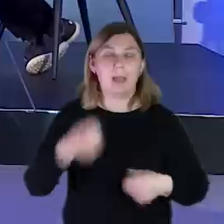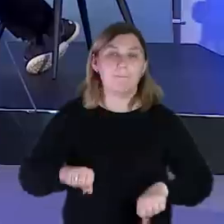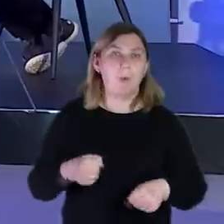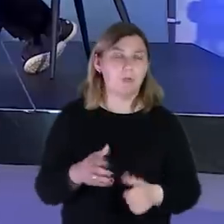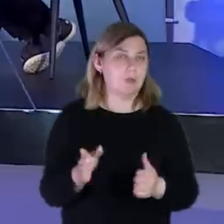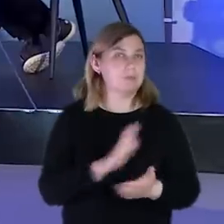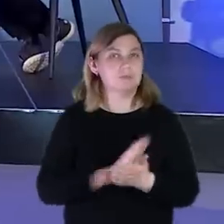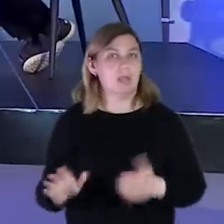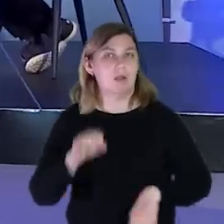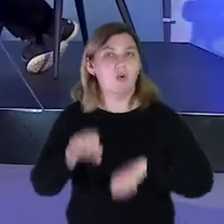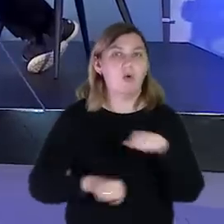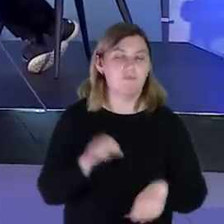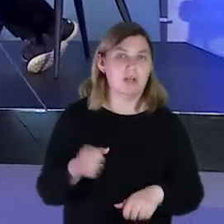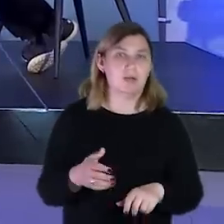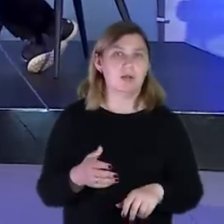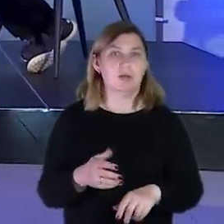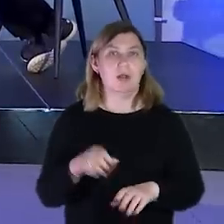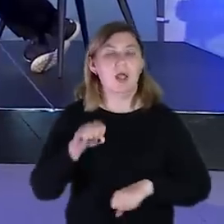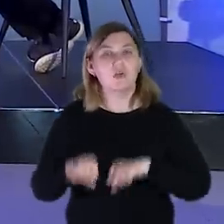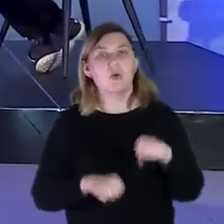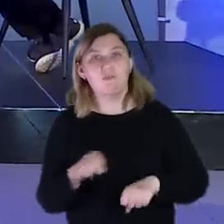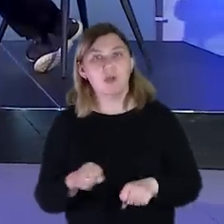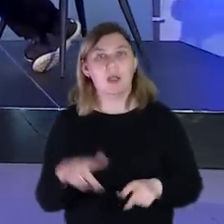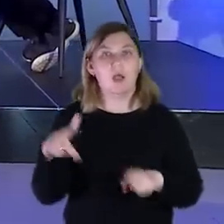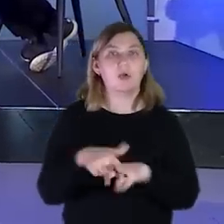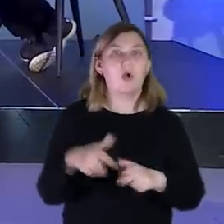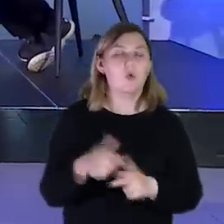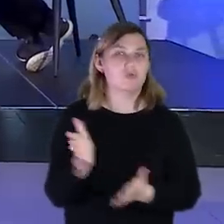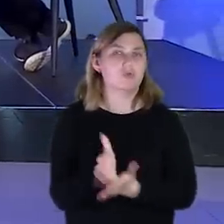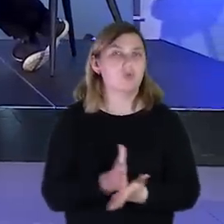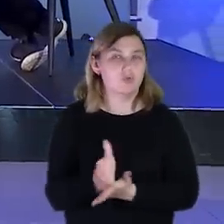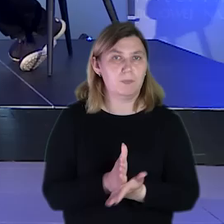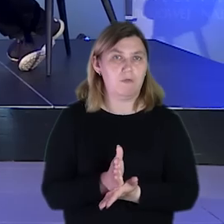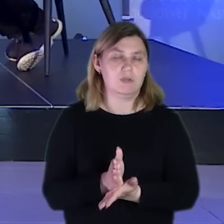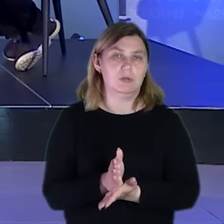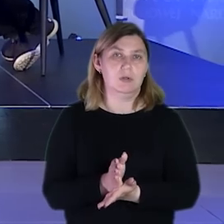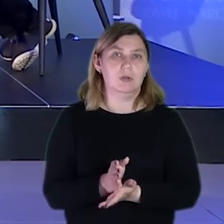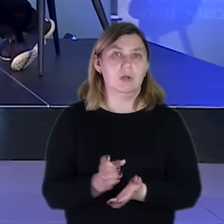nie mieli roweru... Ten rower, czy ten koń służbowy, czy chociażby motocykl